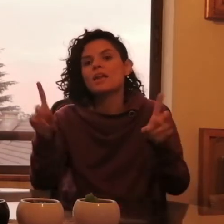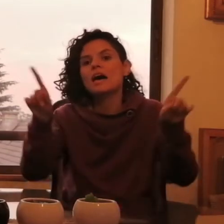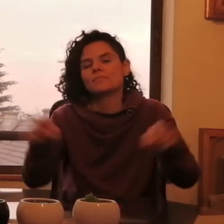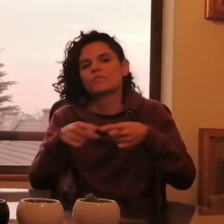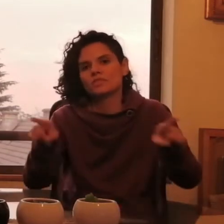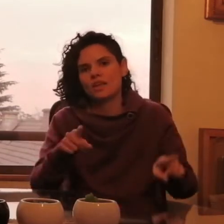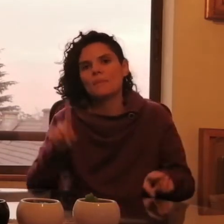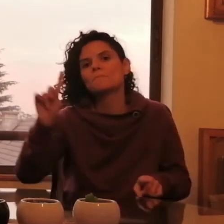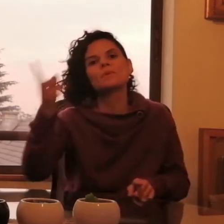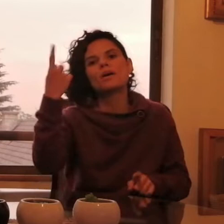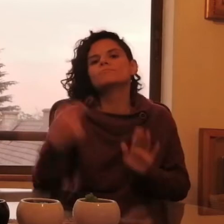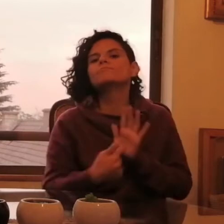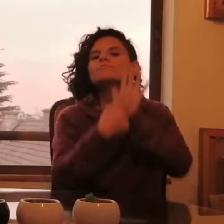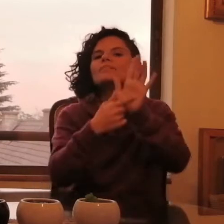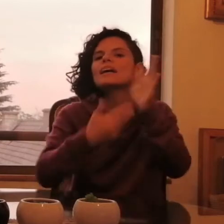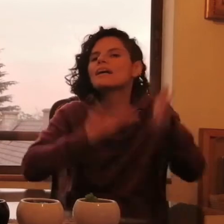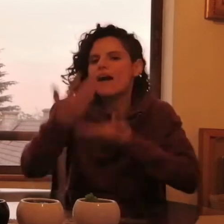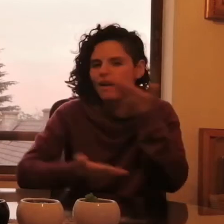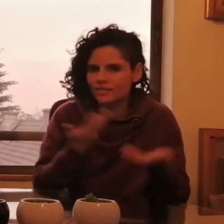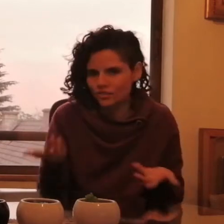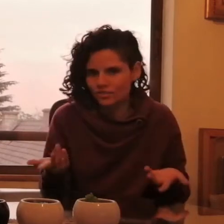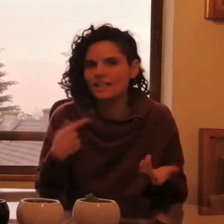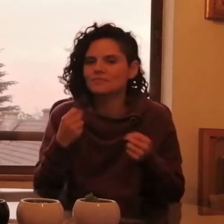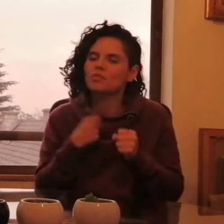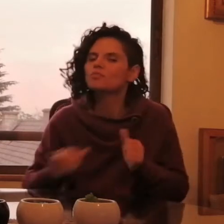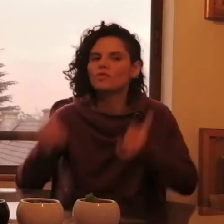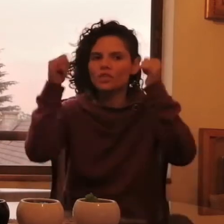vamos a poner una canción para disfrutar acá en poder de mujer, tú misma qué